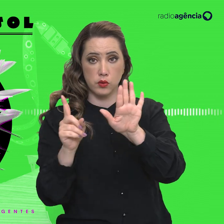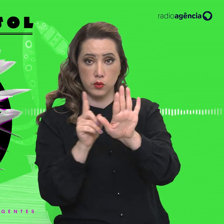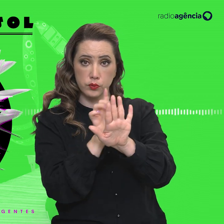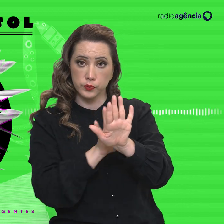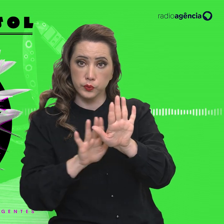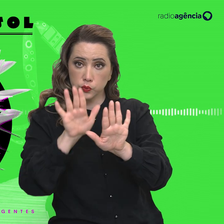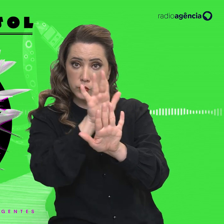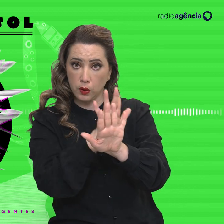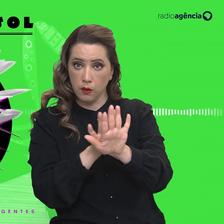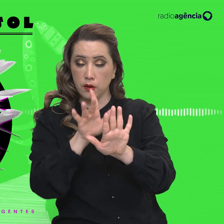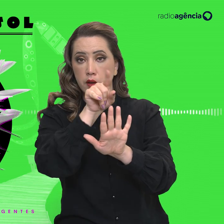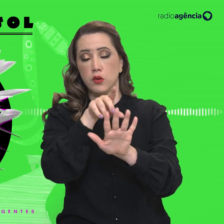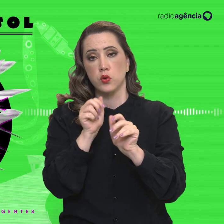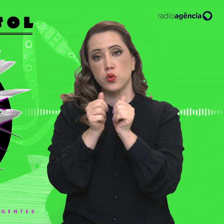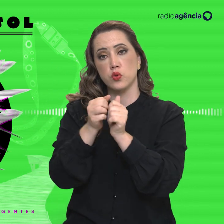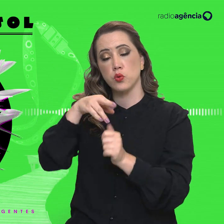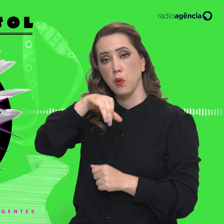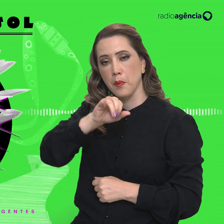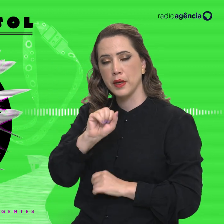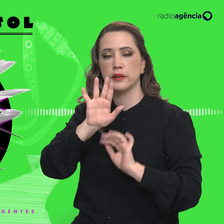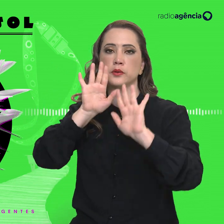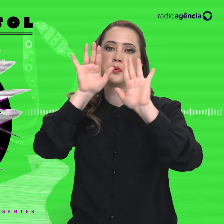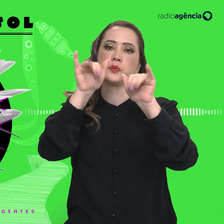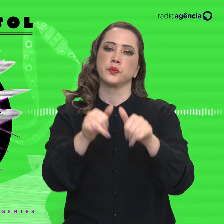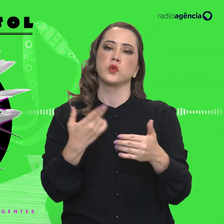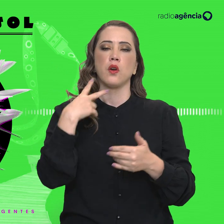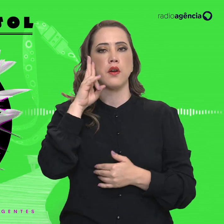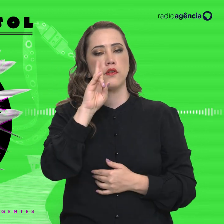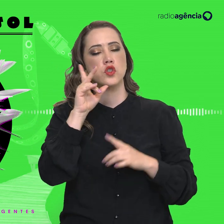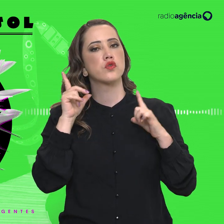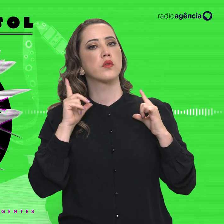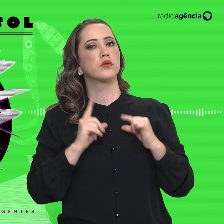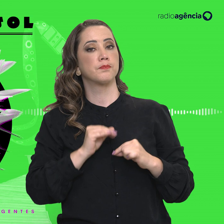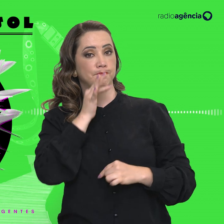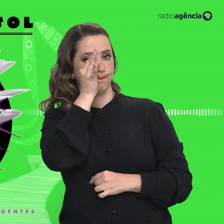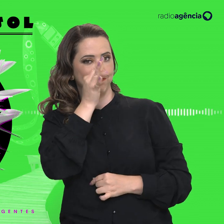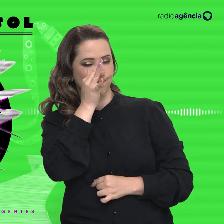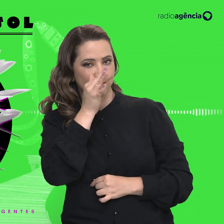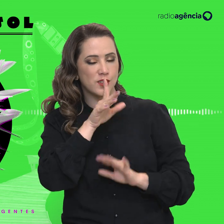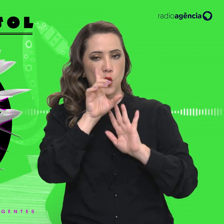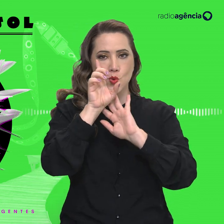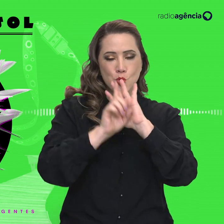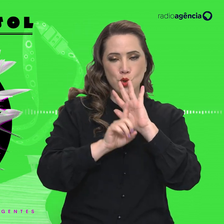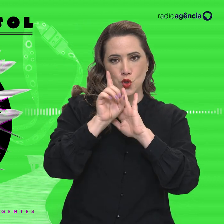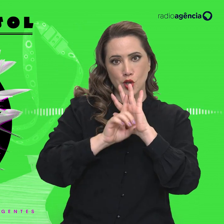[Patrícia] E na reta final, a gente faz uma parada em um campo de girassóis para um papo sobre direitos e bastidores.